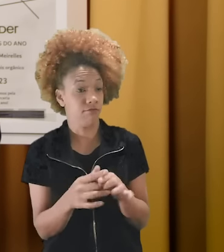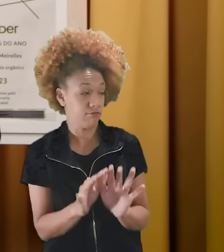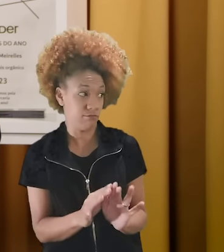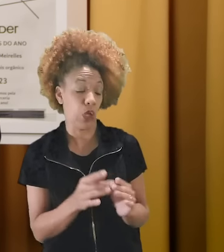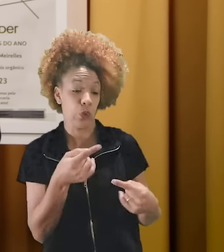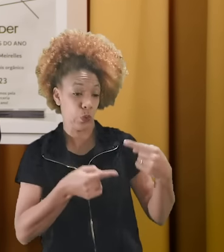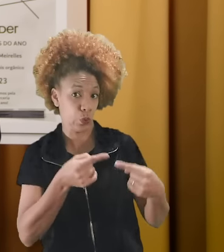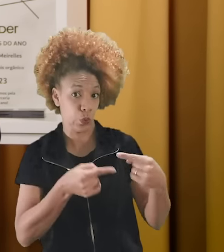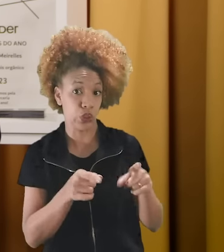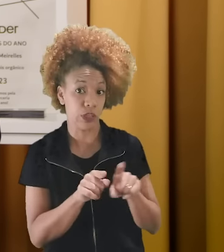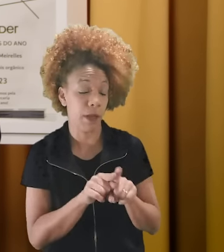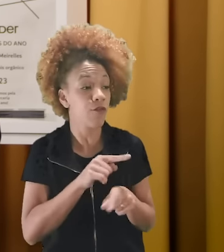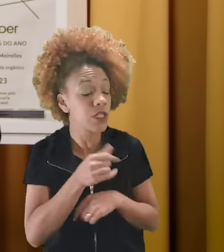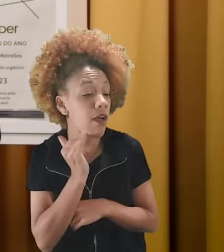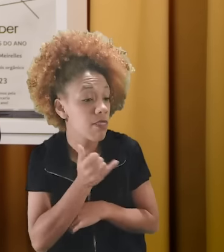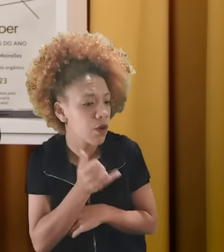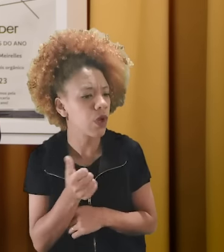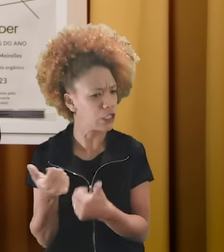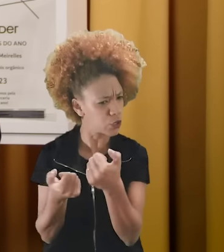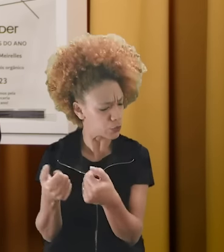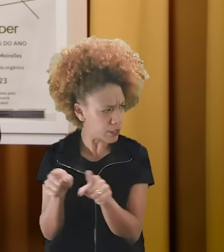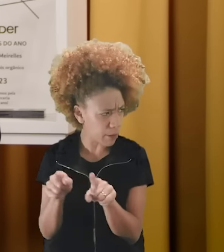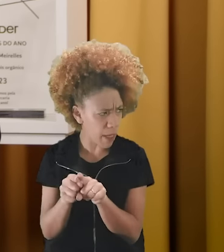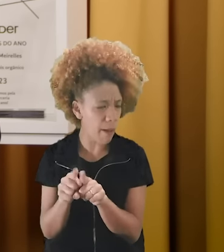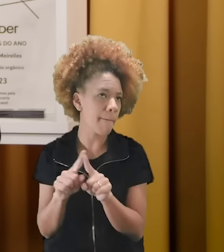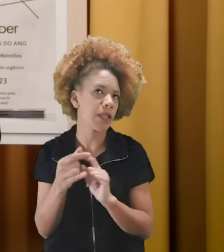de tudo a gente vai discutir isso aquii você é narradora e jogadora ao mesmo tempo é como se